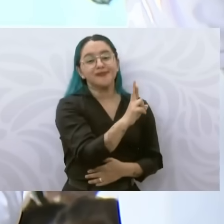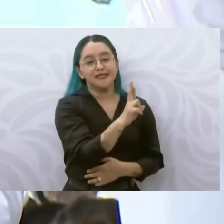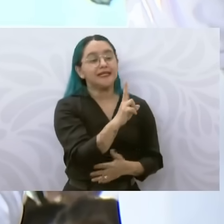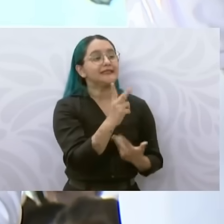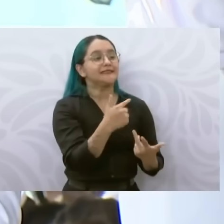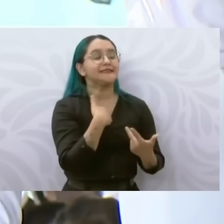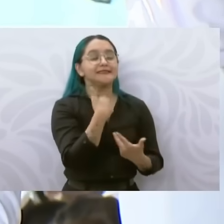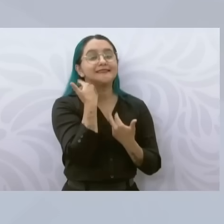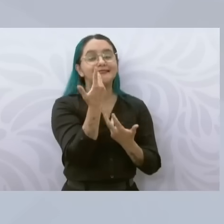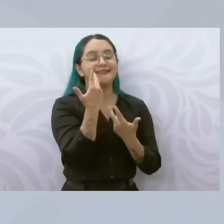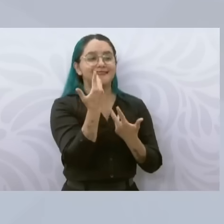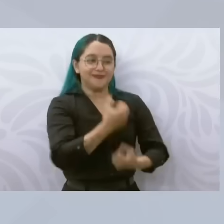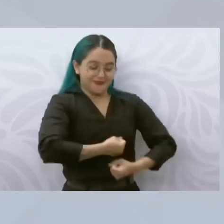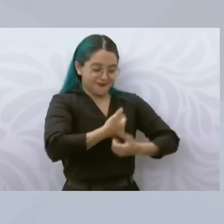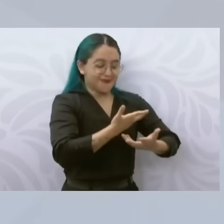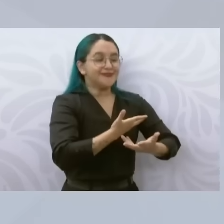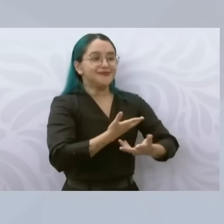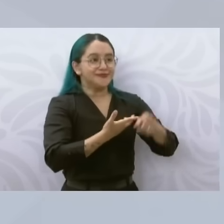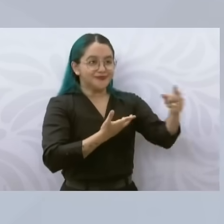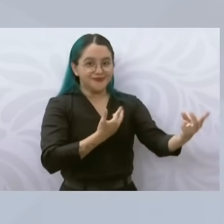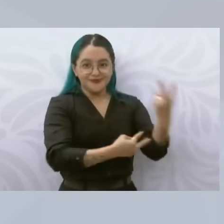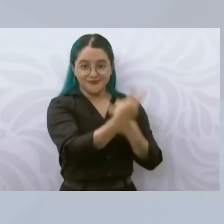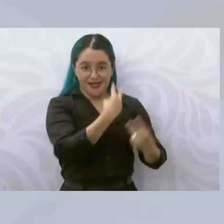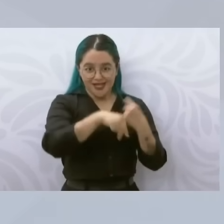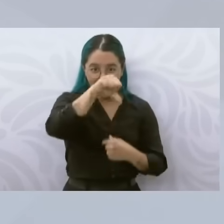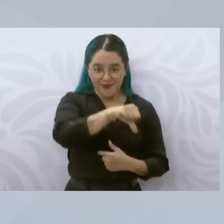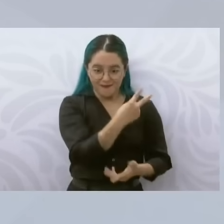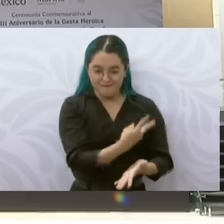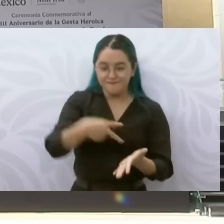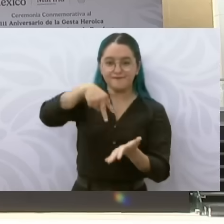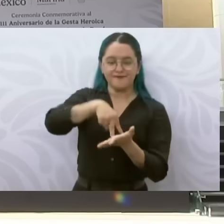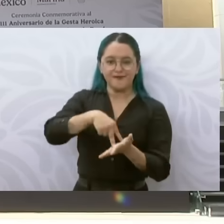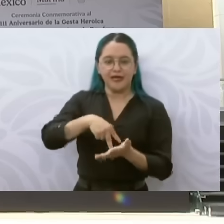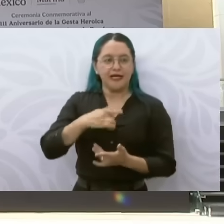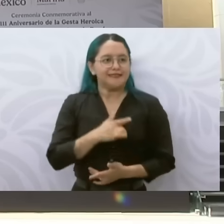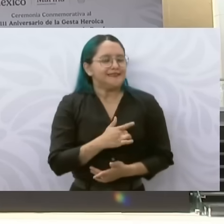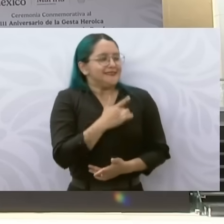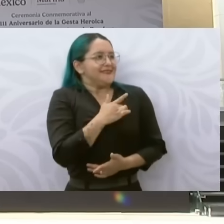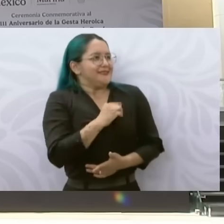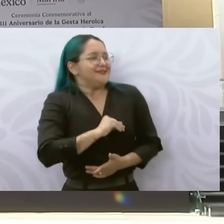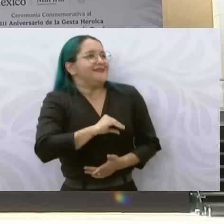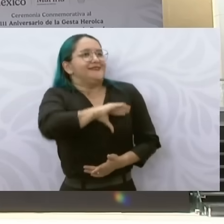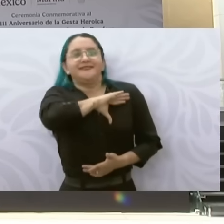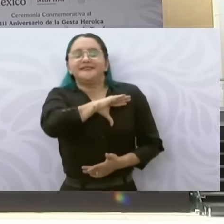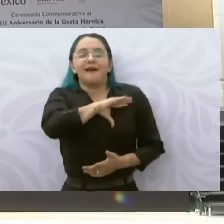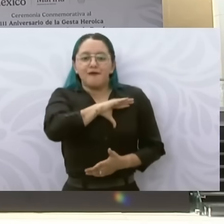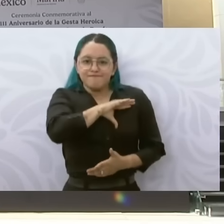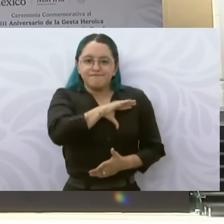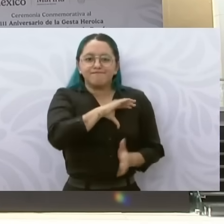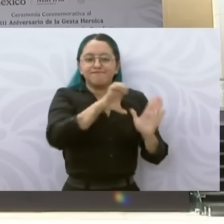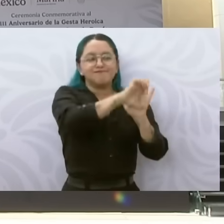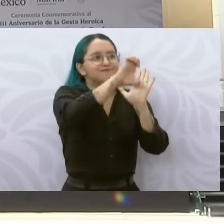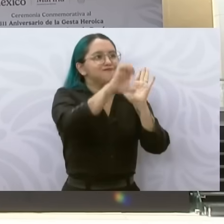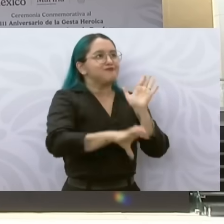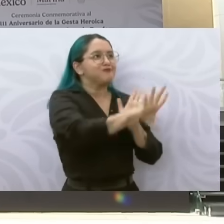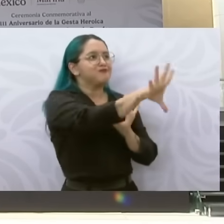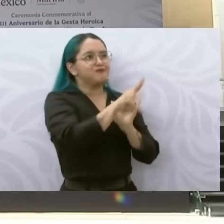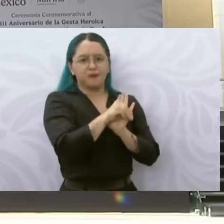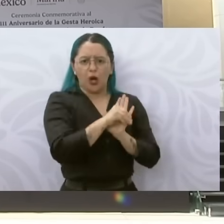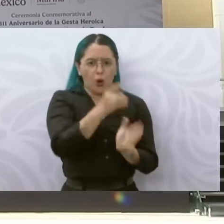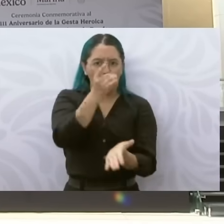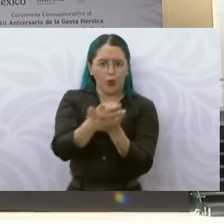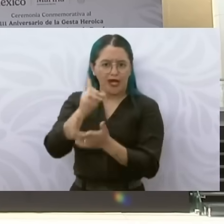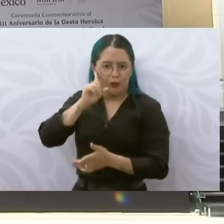que el verla hoy aquí representa un impulso y un ejemplo no solo para las mujeres sino también para